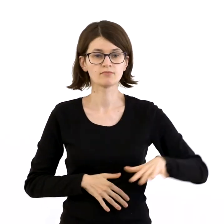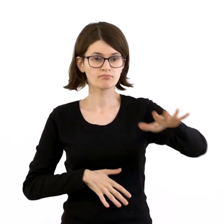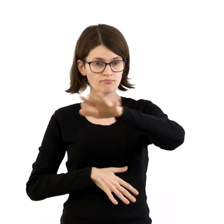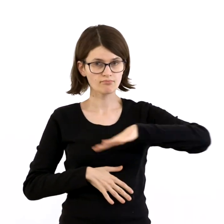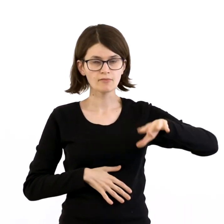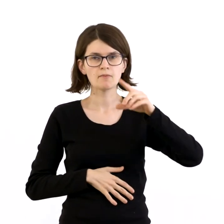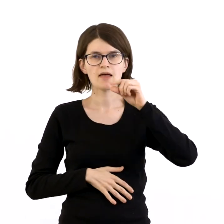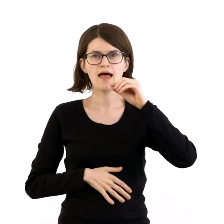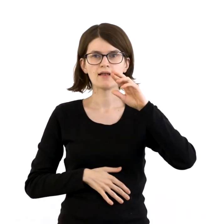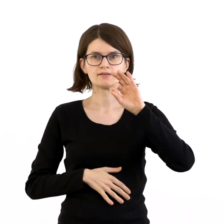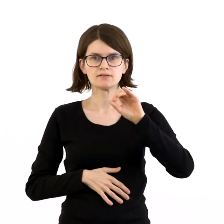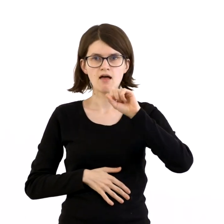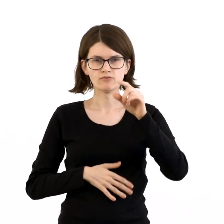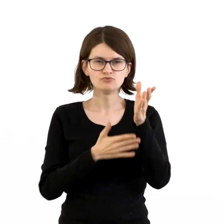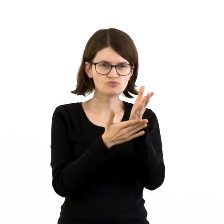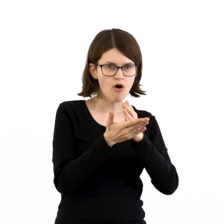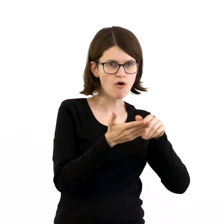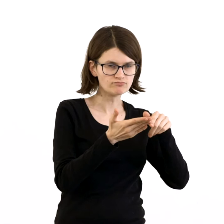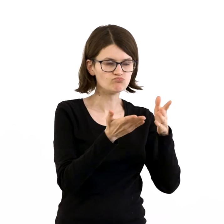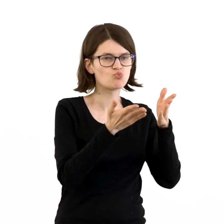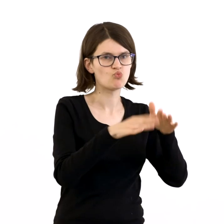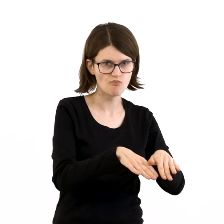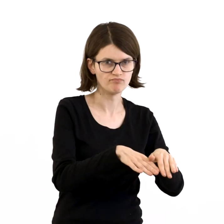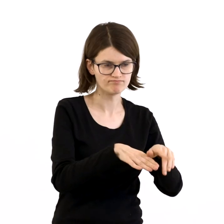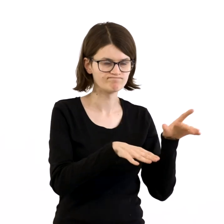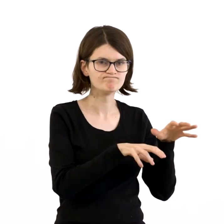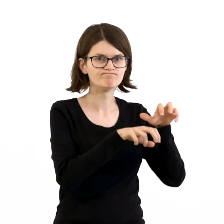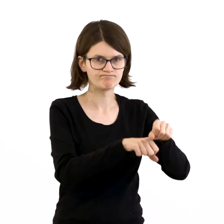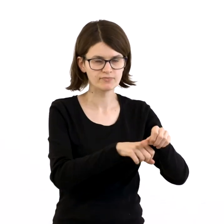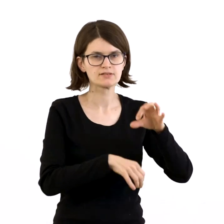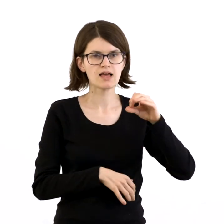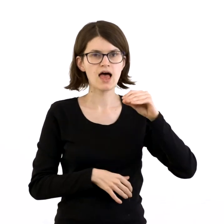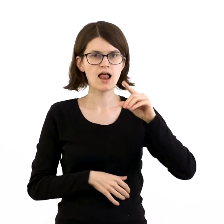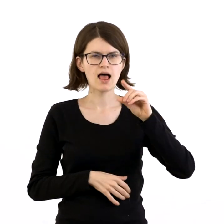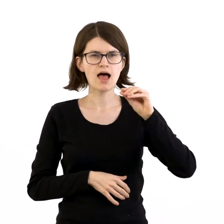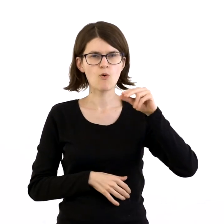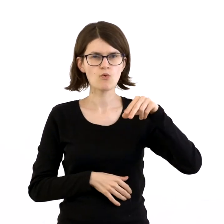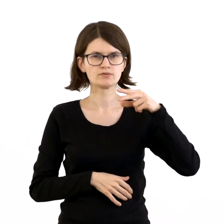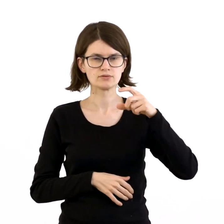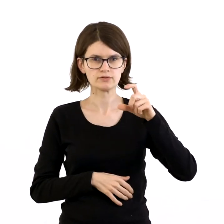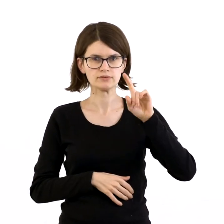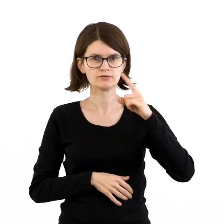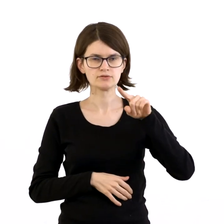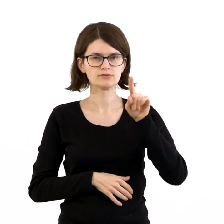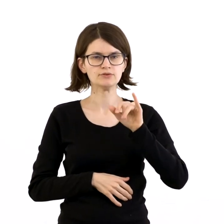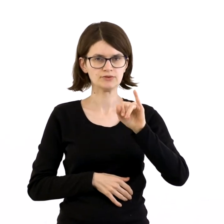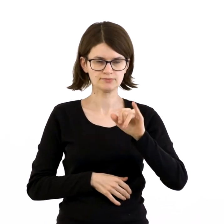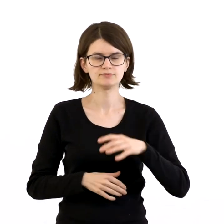Po jego upadku część Persji przypadła Seleucydom.